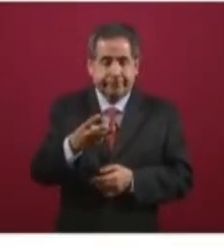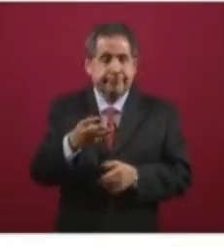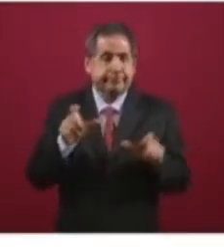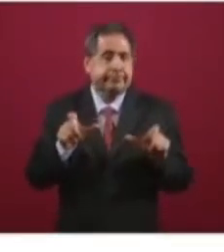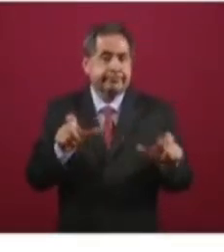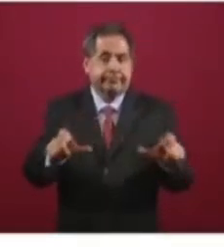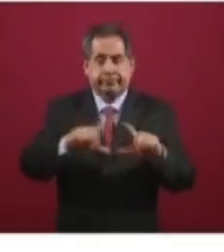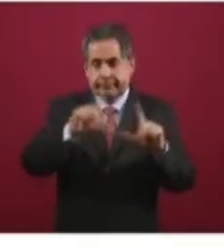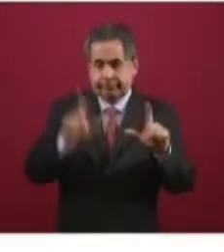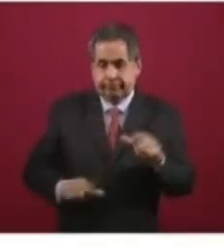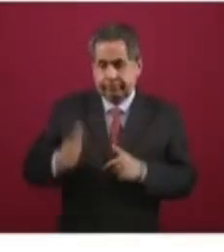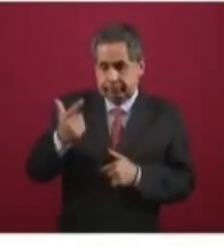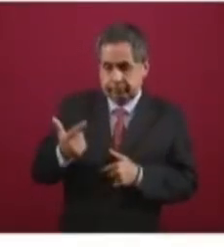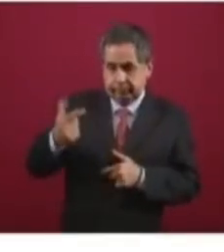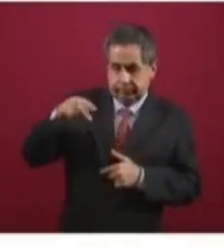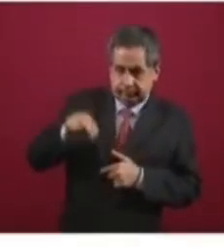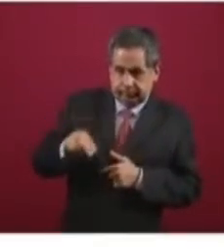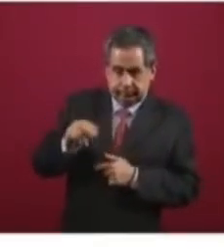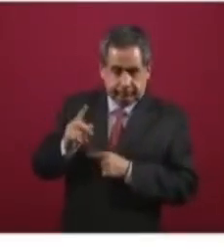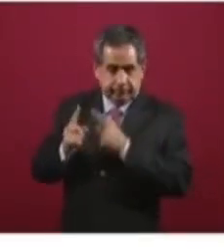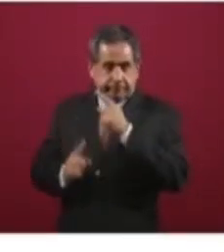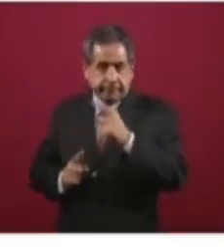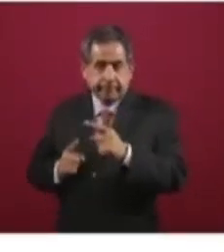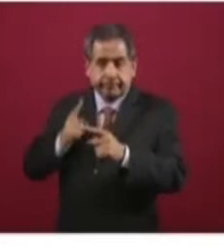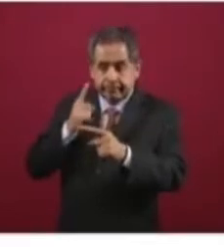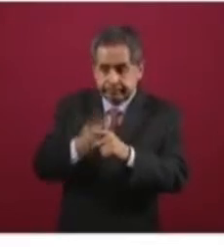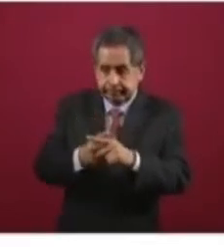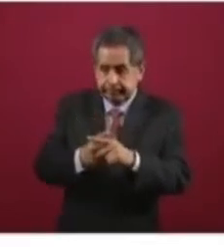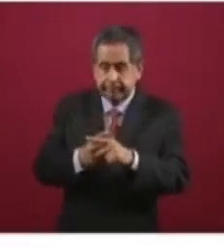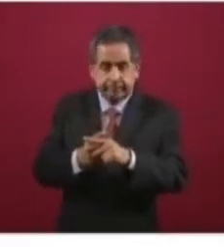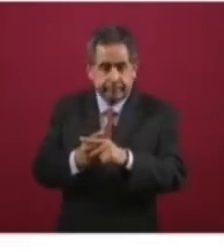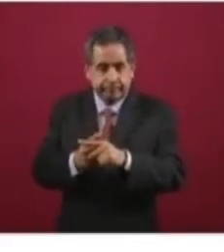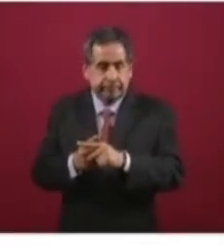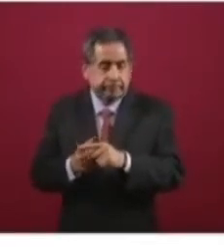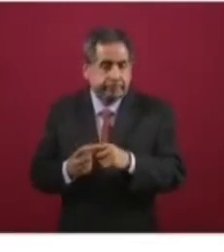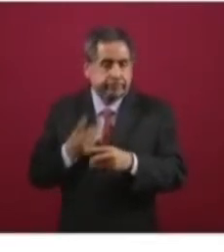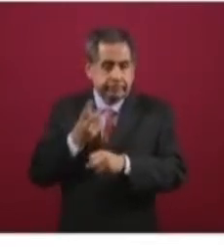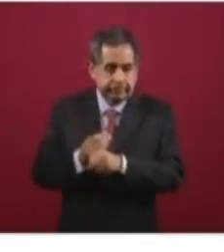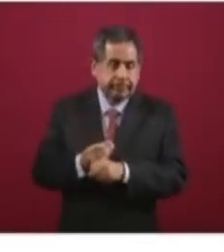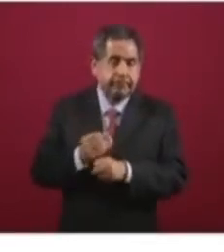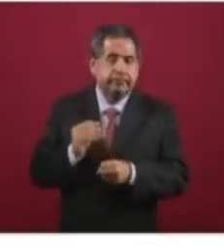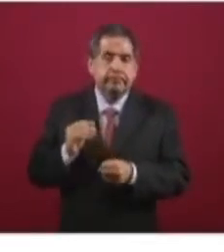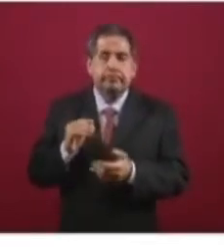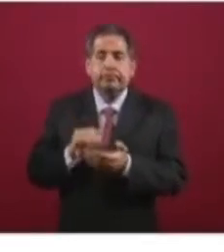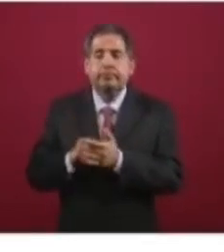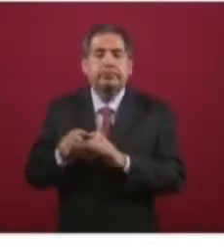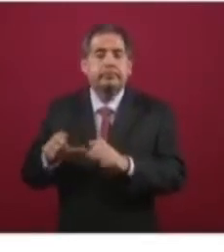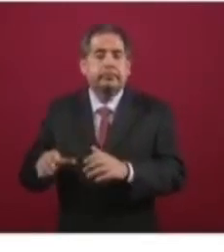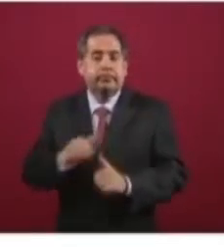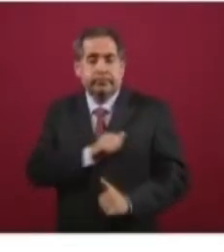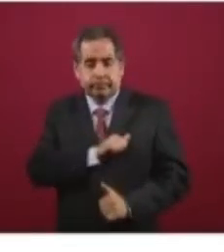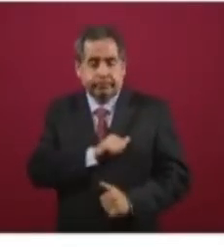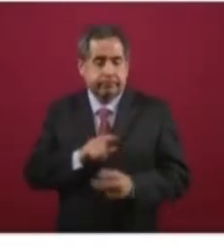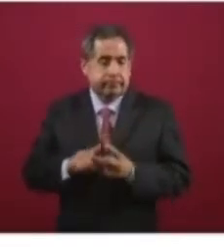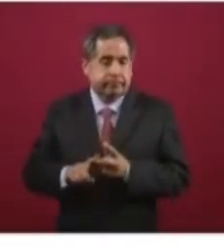de la Guardia Nacional en el estado de Puebla; le sumamos el despliegue permanente de Sedena